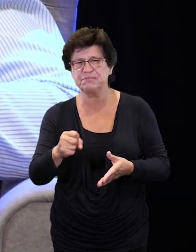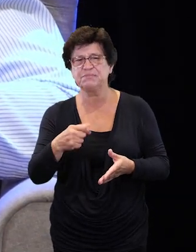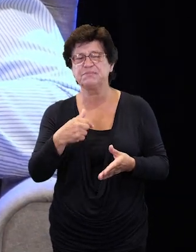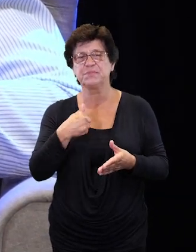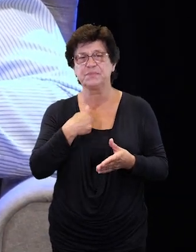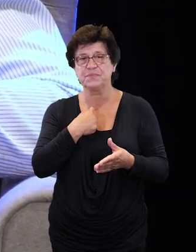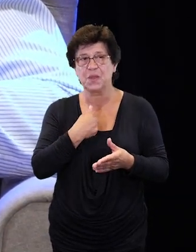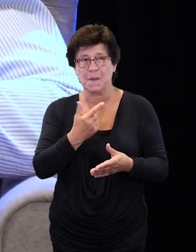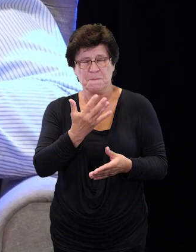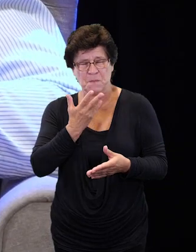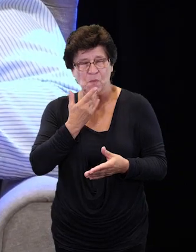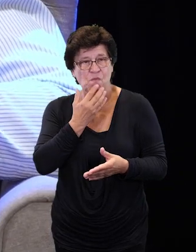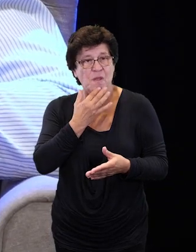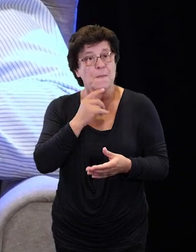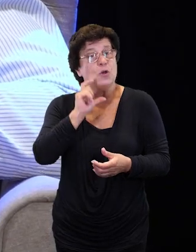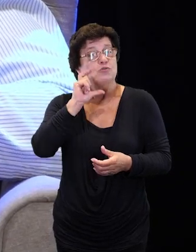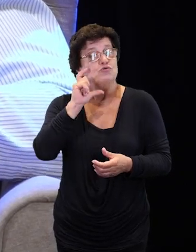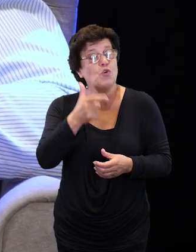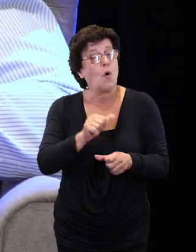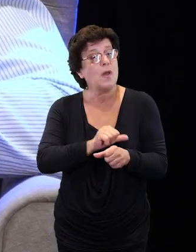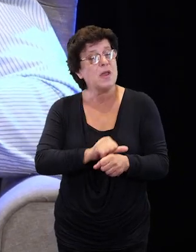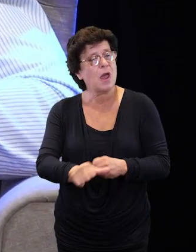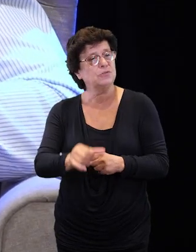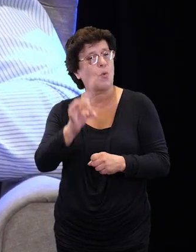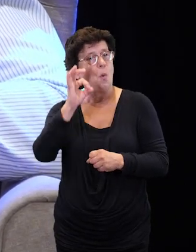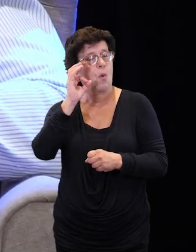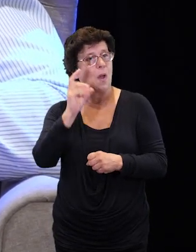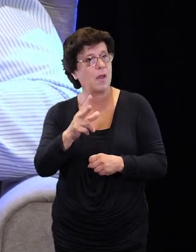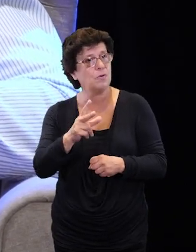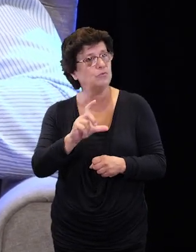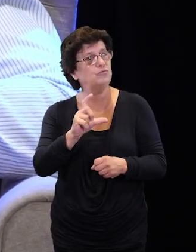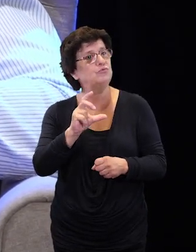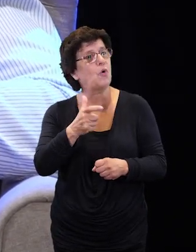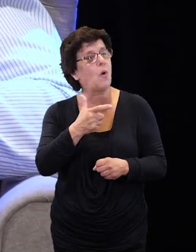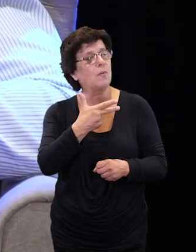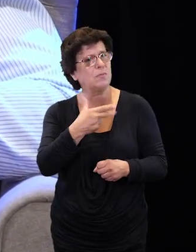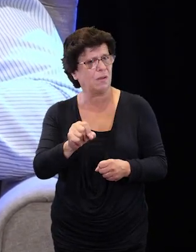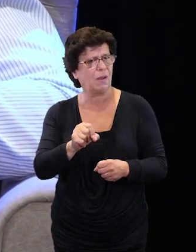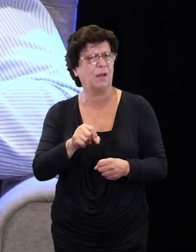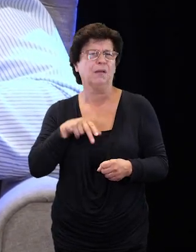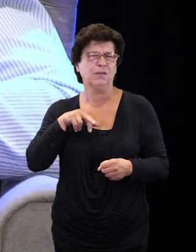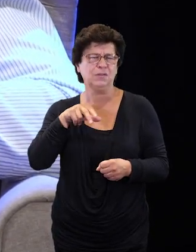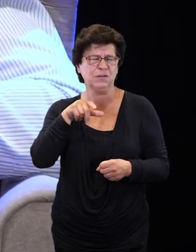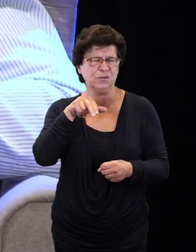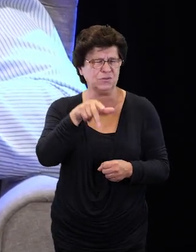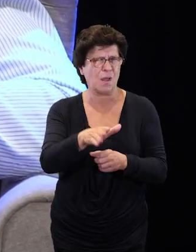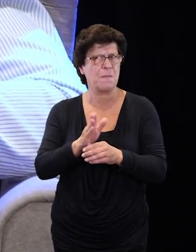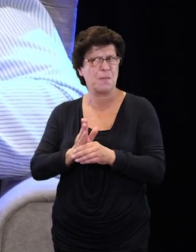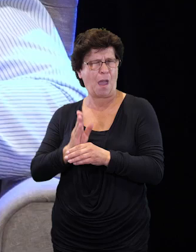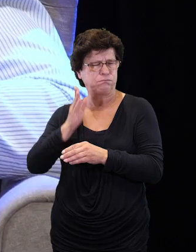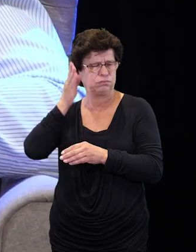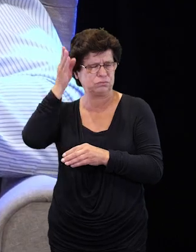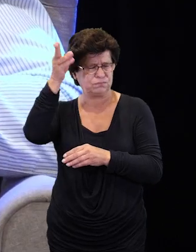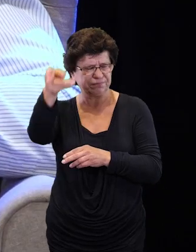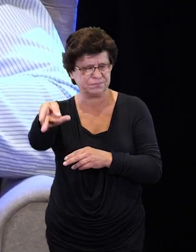w mówieniu, co jest okej, co nie jest okej, i idziemy naprzód. I mam nadzieję, że ta przestrzeń publiczna